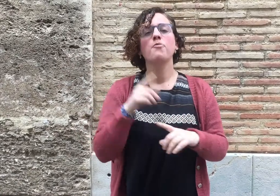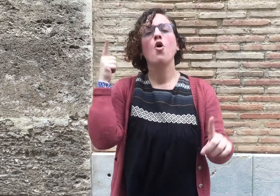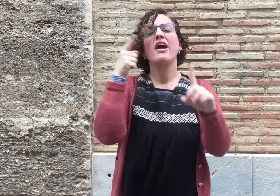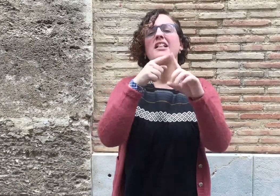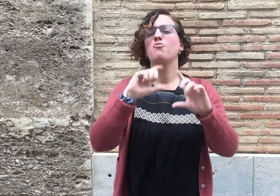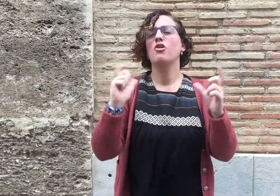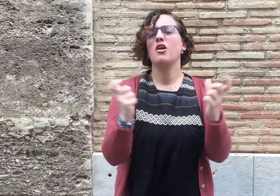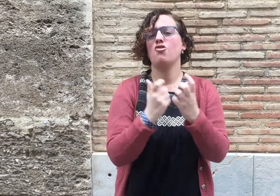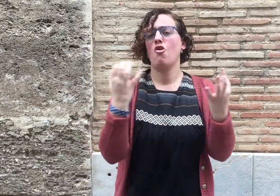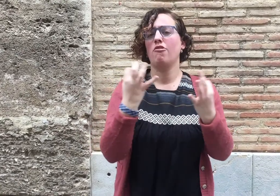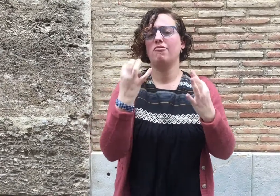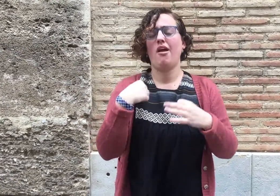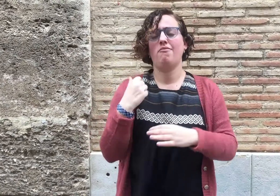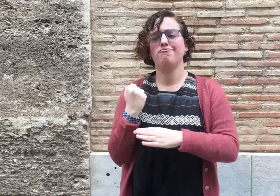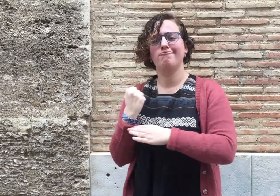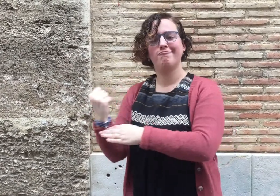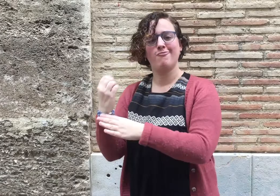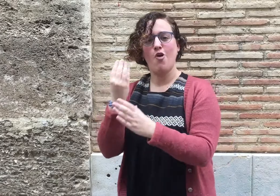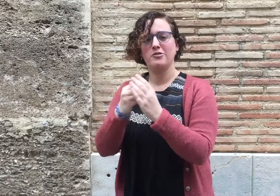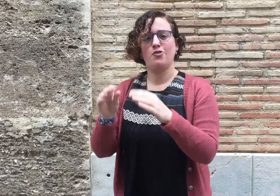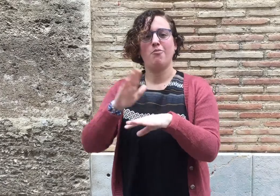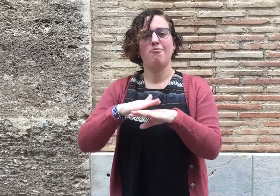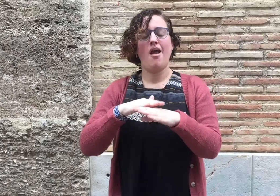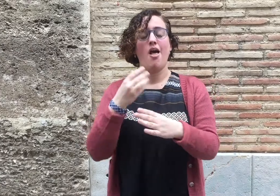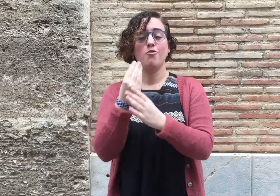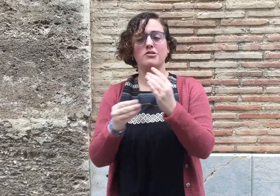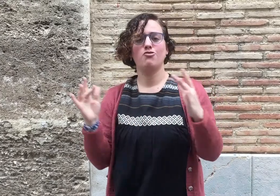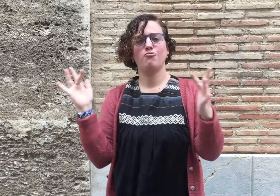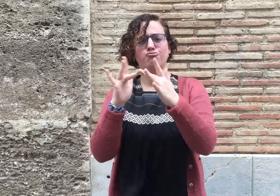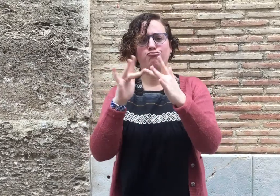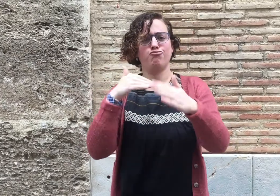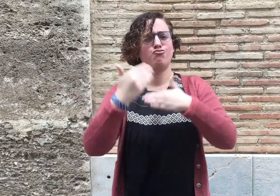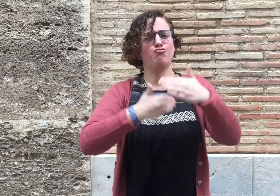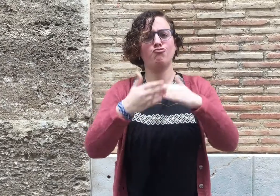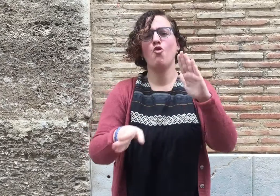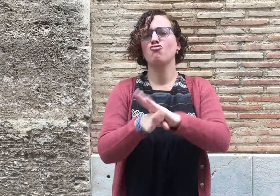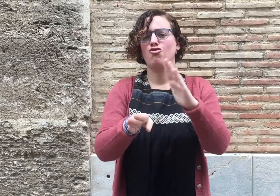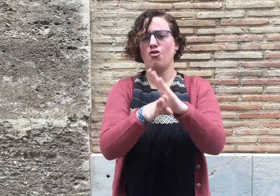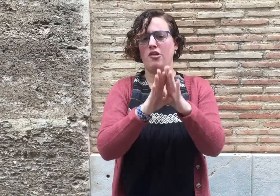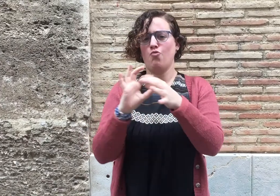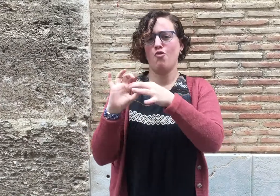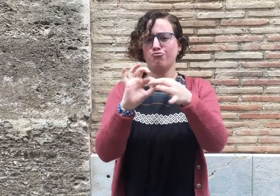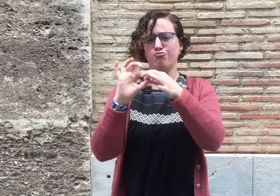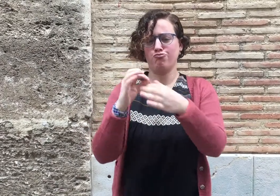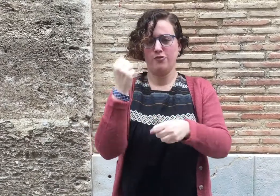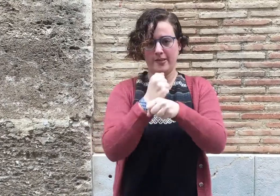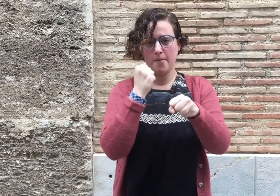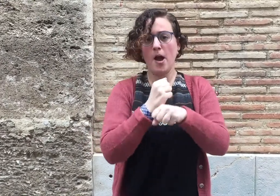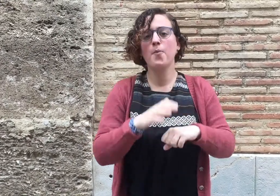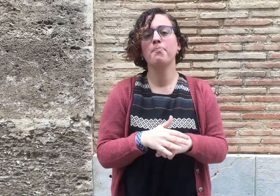He acudido con el objetivo de dar apoyo a Jovesord CV en la reunión mantenida, en la cual se ha establecido una línea de trabajo a la que se le dará continuidad.